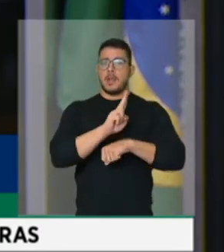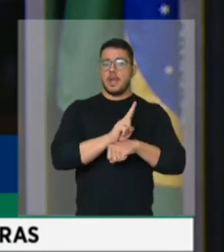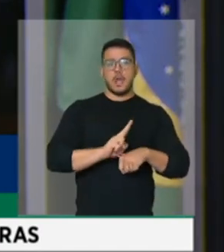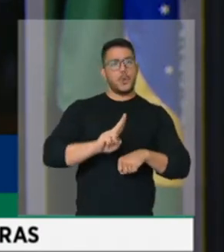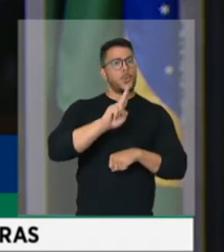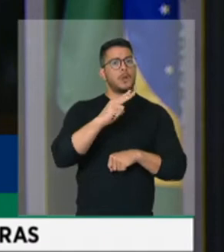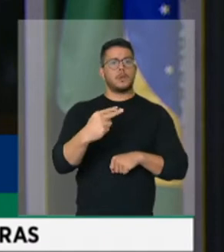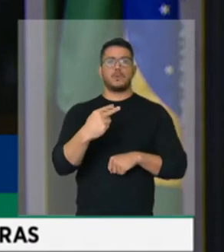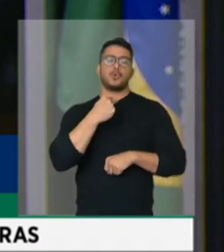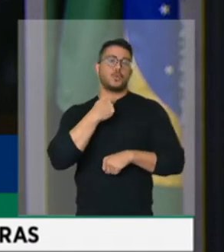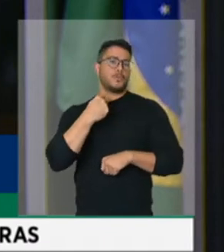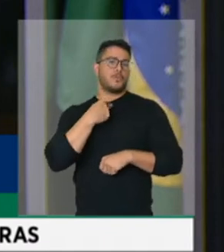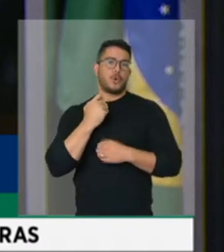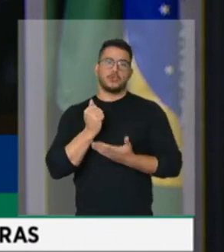PROCESSO DE CAPITALIZAÇÃO DA